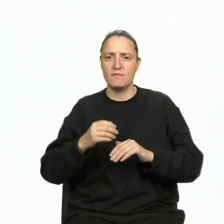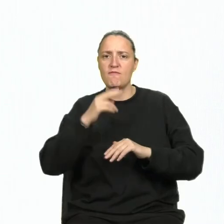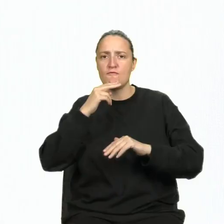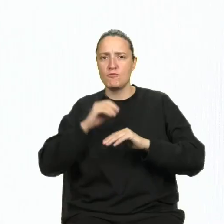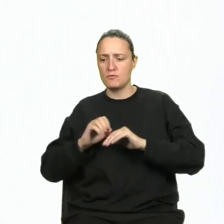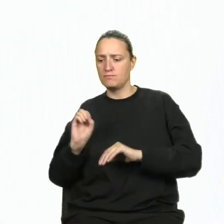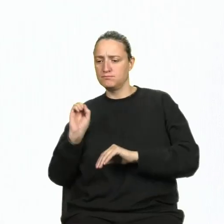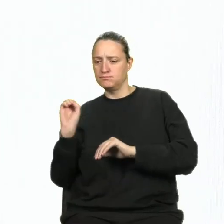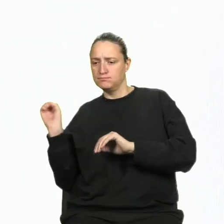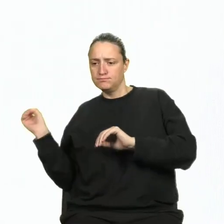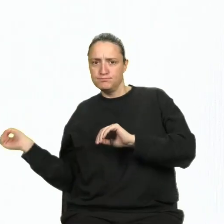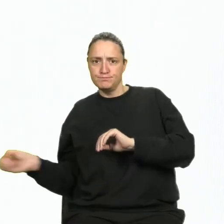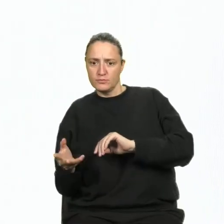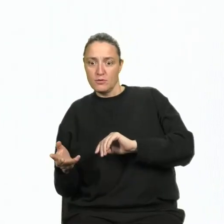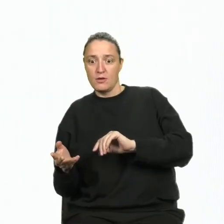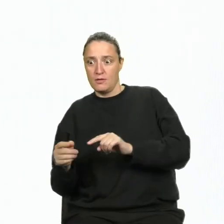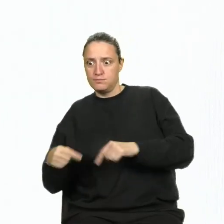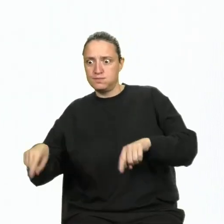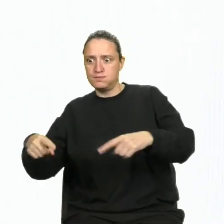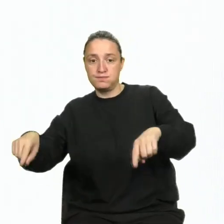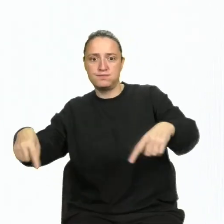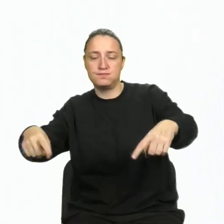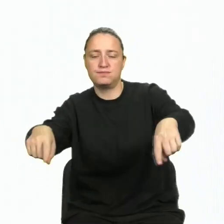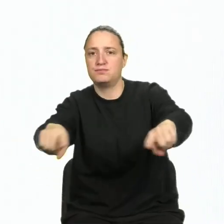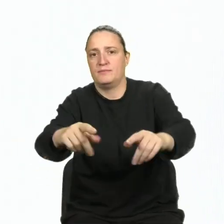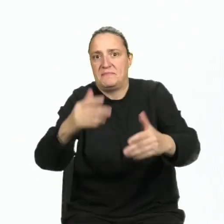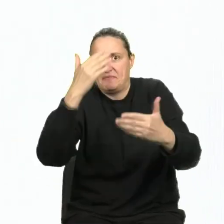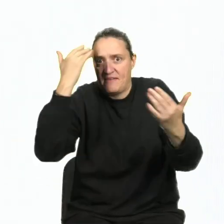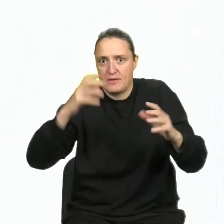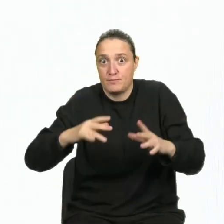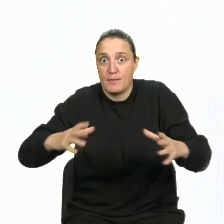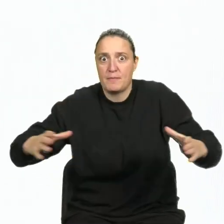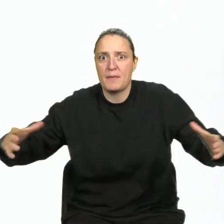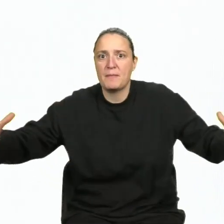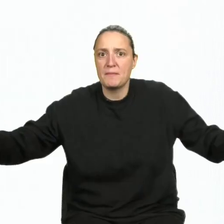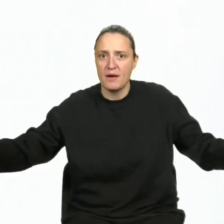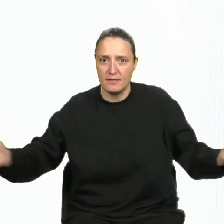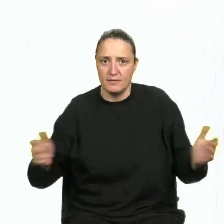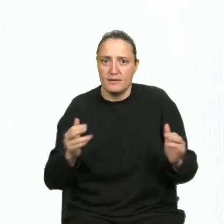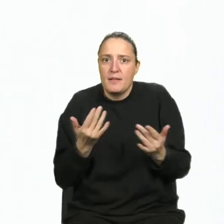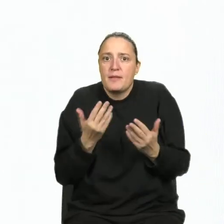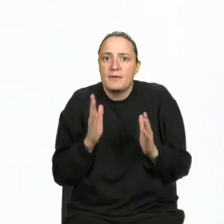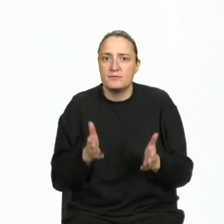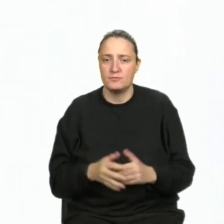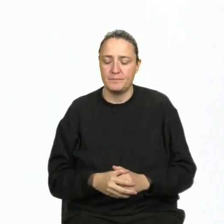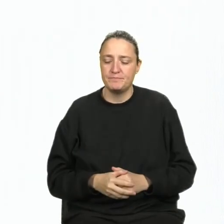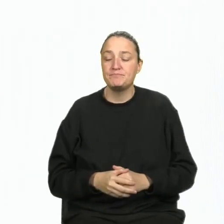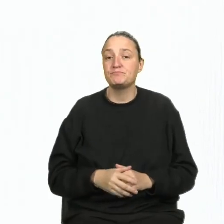których nie możemy zasięgów przewidzieć. W tej kategorii doradcy dzielili się prawdziwymi historiami, z ich praktyki,